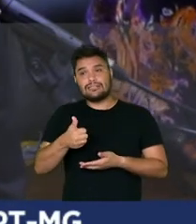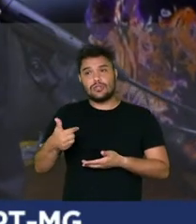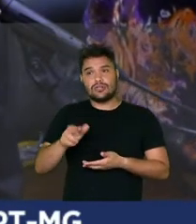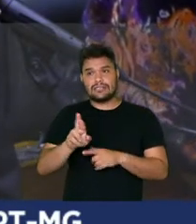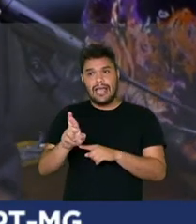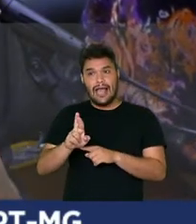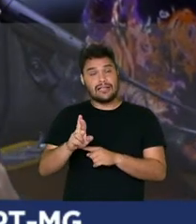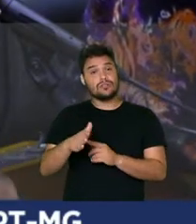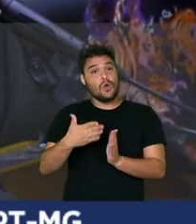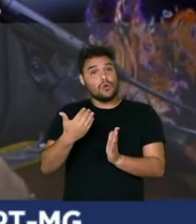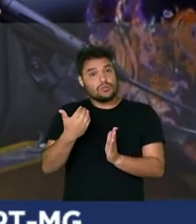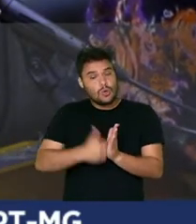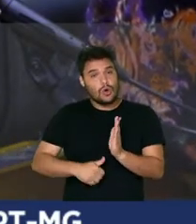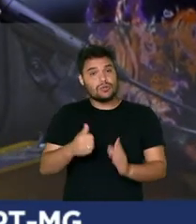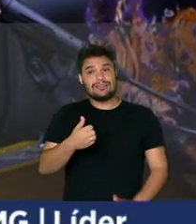NIMO, 1212 REAIS, ELE É TRIBUTADO MAIS DE 50%. NA